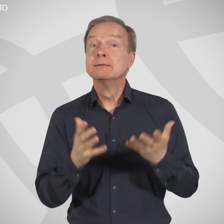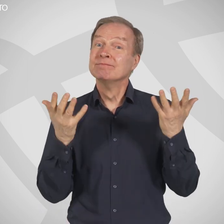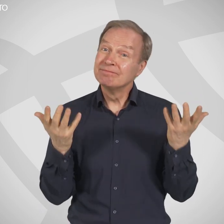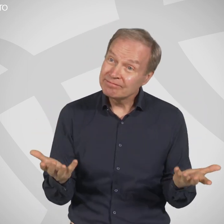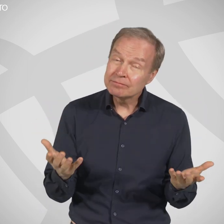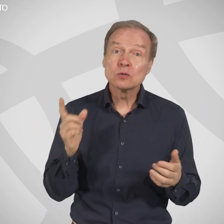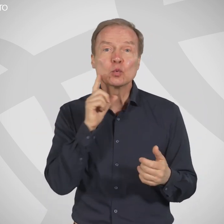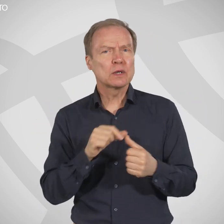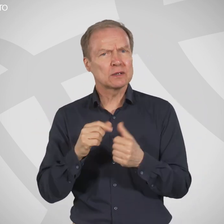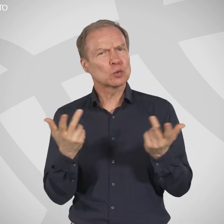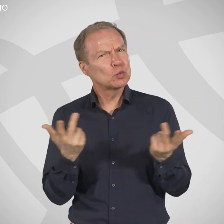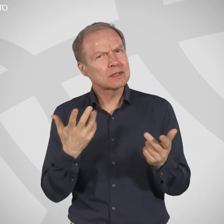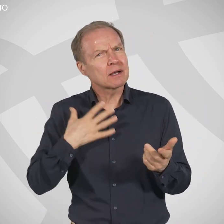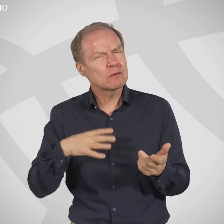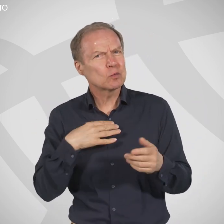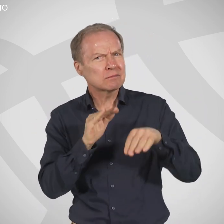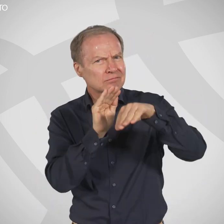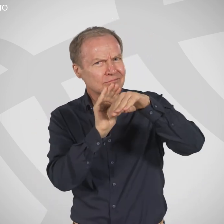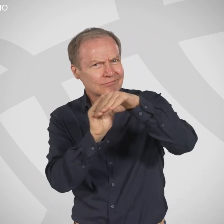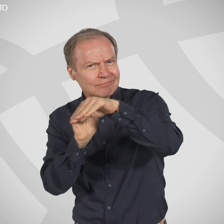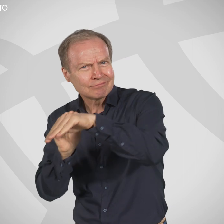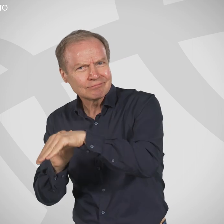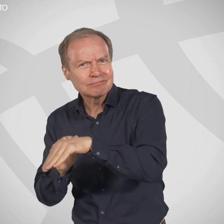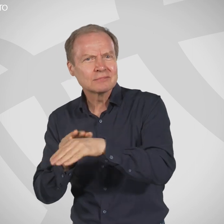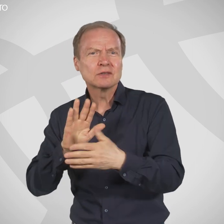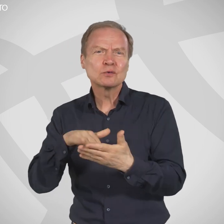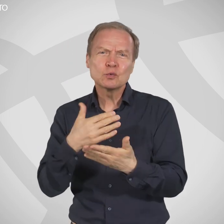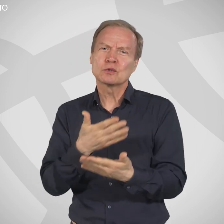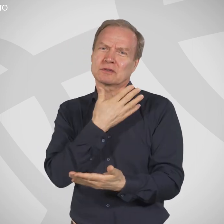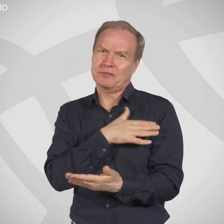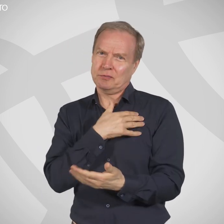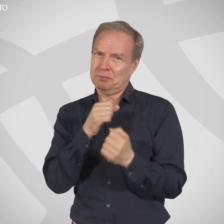Kuurojen Liitto haluaa vielä muistuttaa, että tulkkauspalvelun -